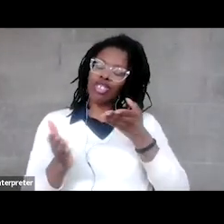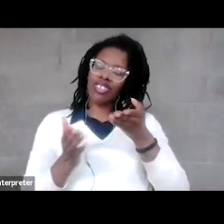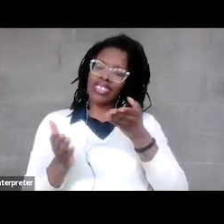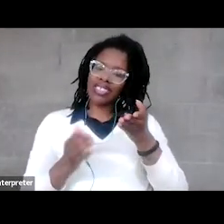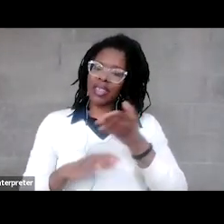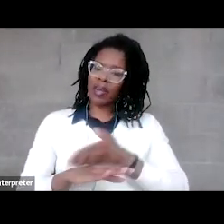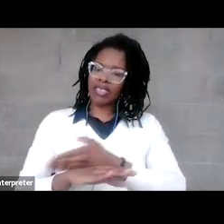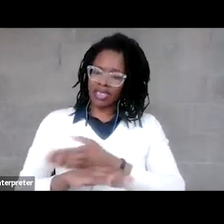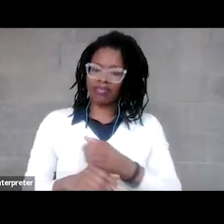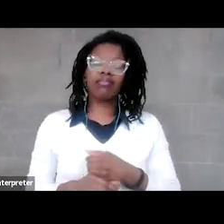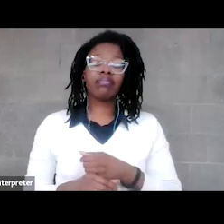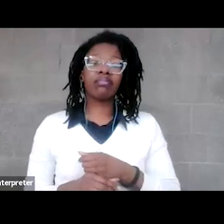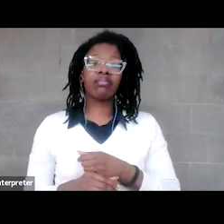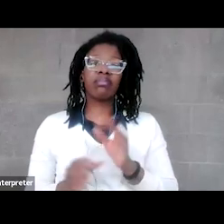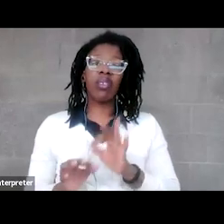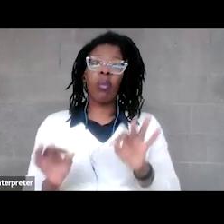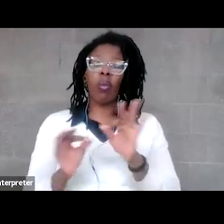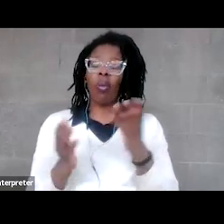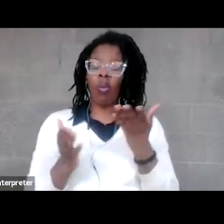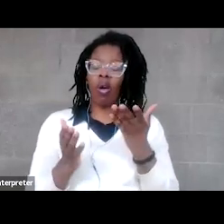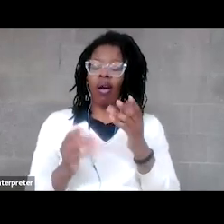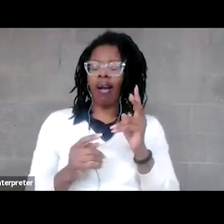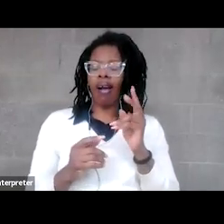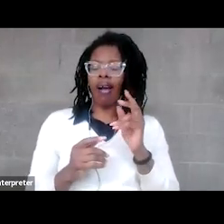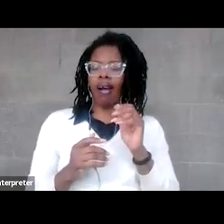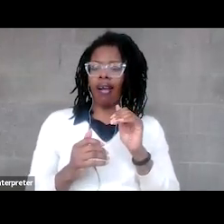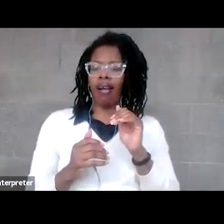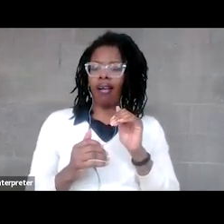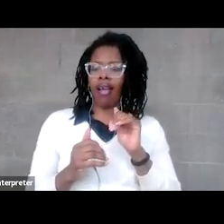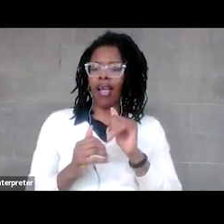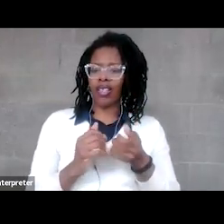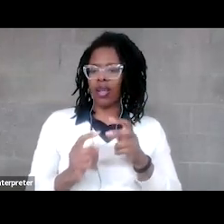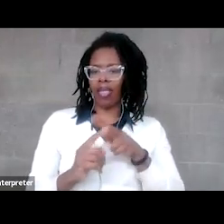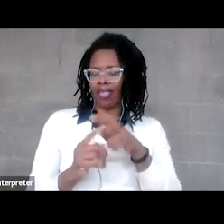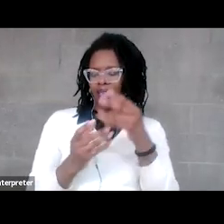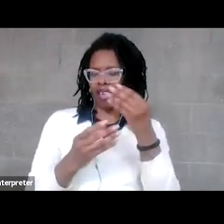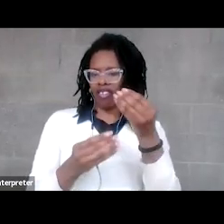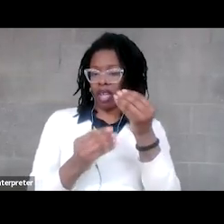Pero lo más importante, cómo aplicar parte de esta información a su práctica.